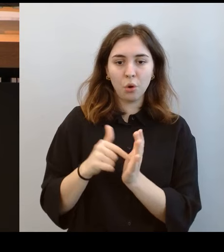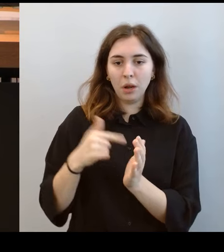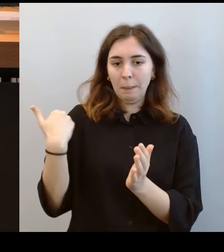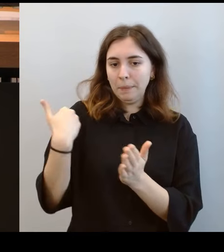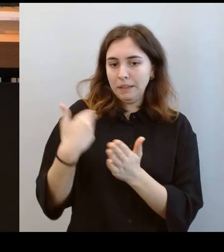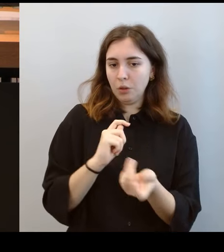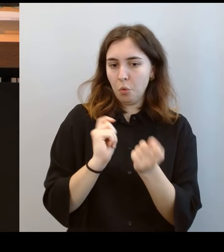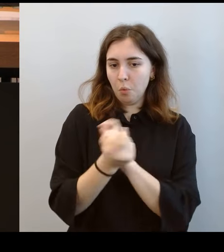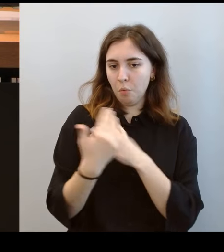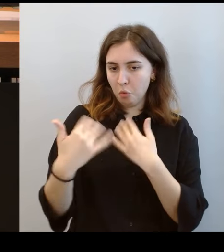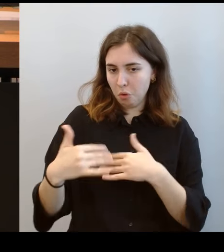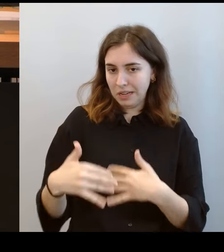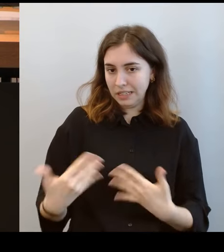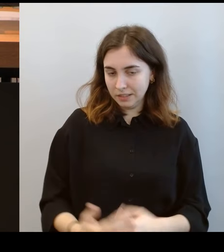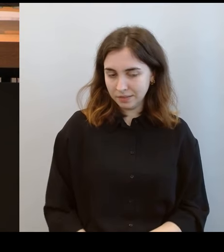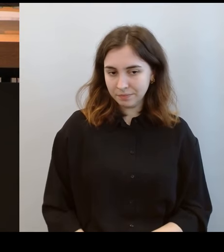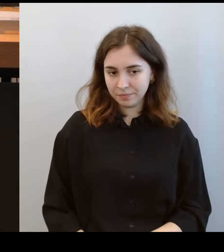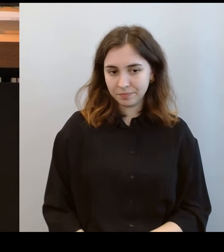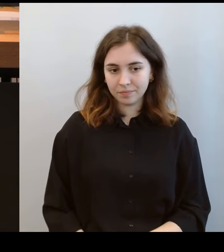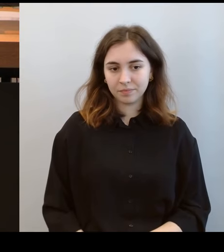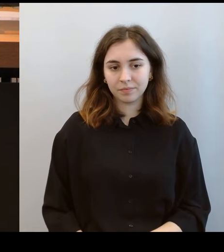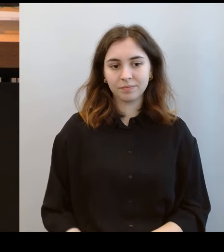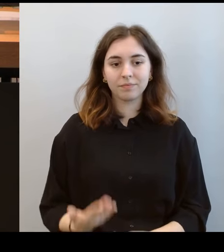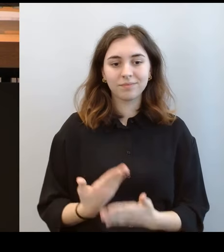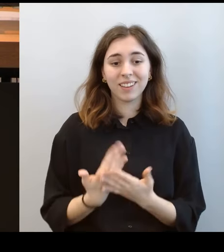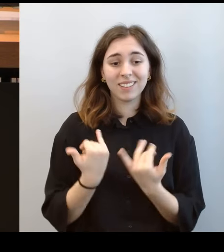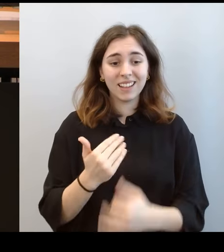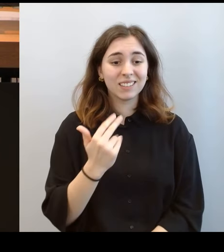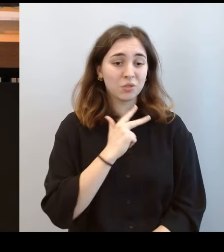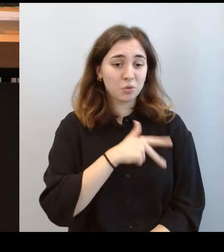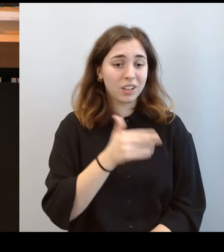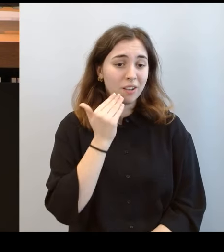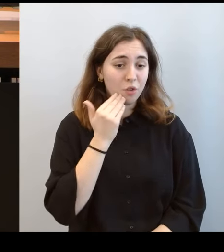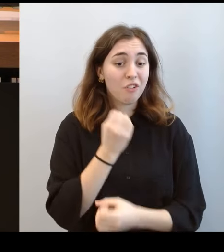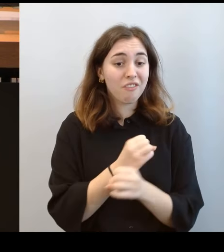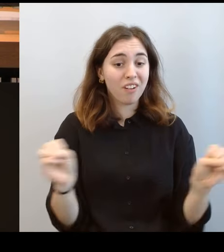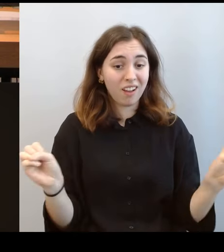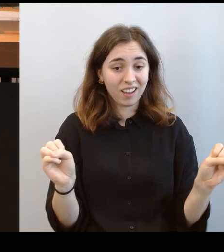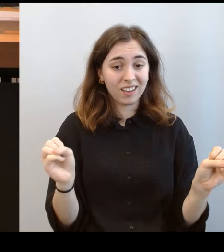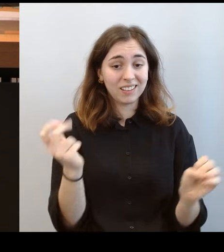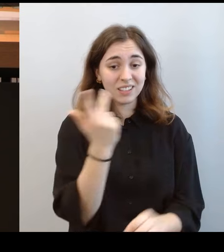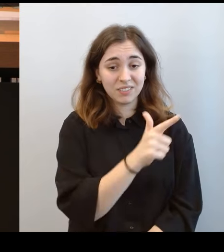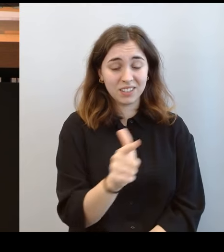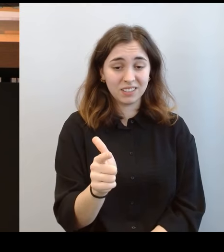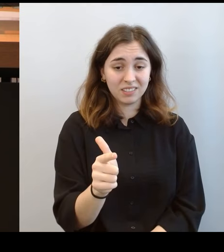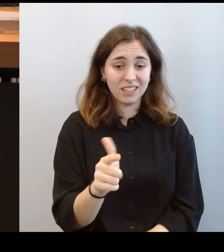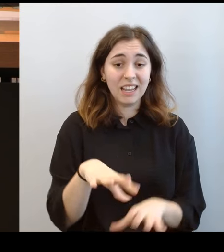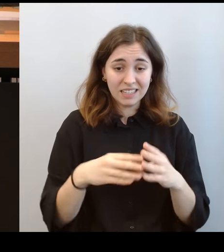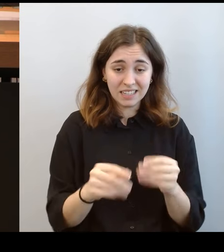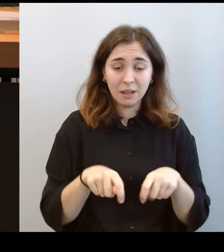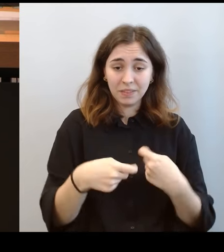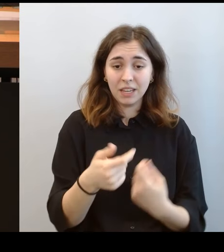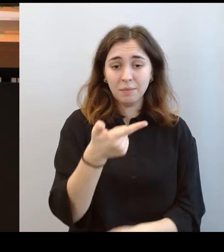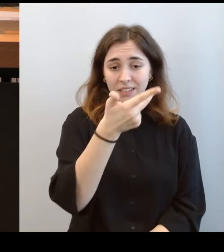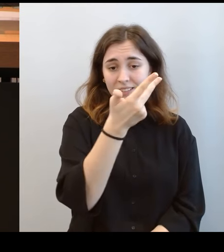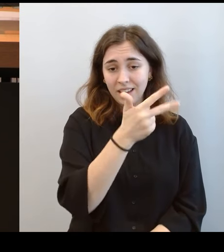Freie Sozialwohnungen im Bestand waren im Verlauf des Jahres 3273. Hinzu kommt die Zahl der neuen sozialen Wohnungen, Sozialwohnungen